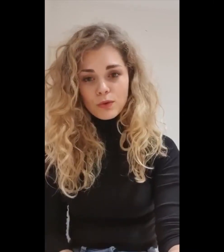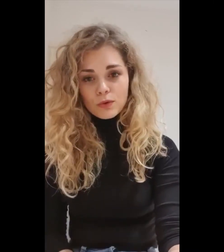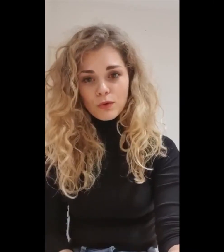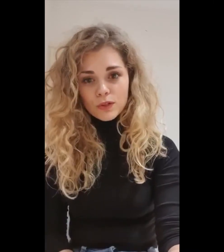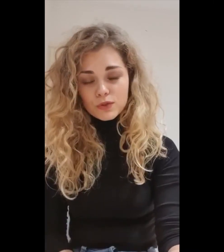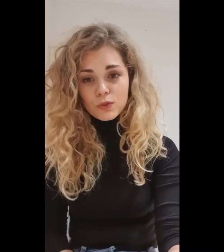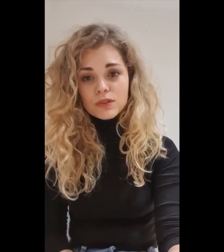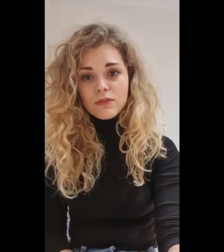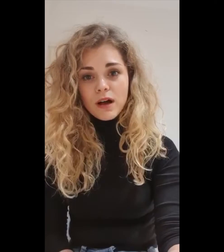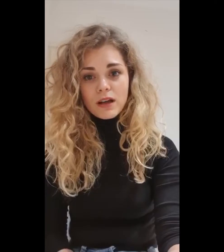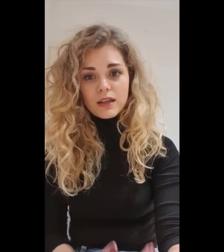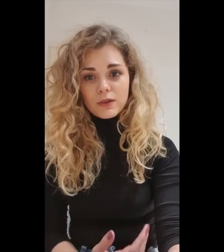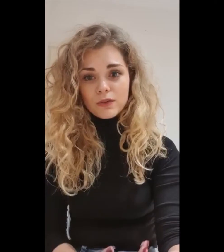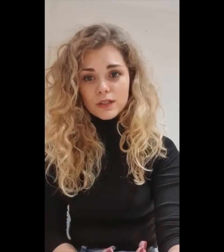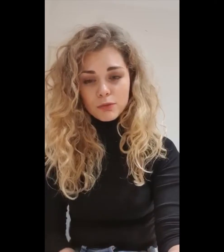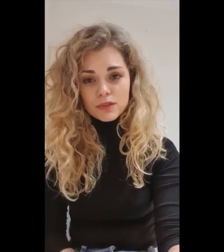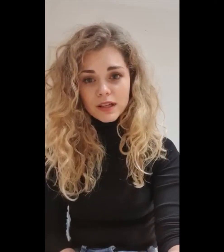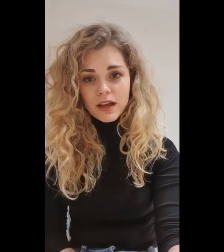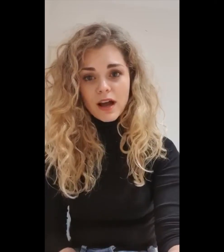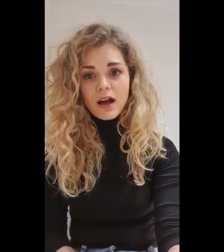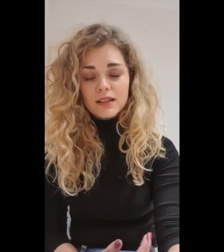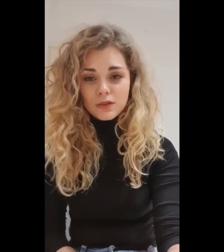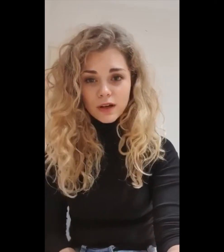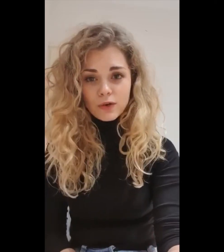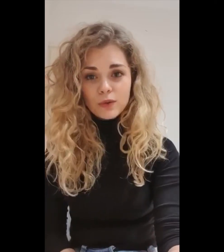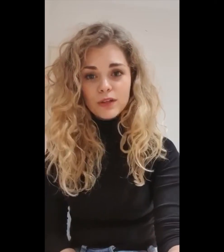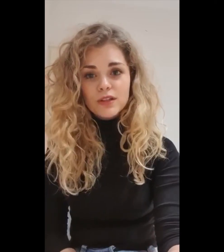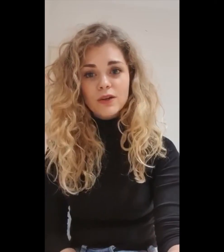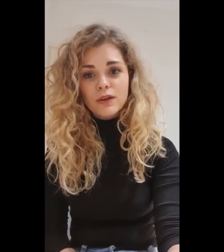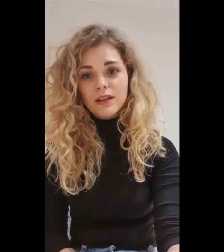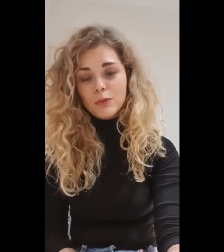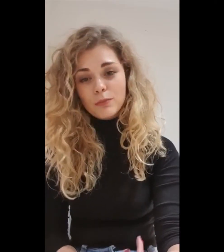novog iskustva i novih spoznaja ali isto tako je utjecalo i na moj